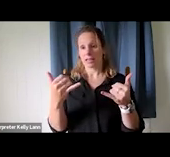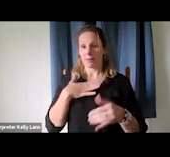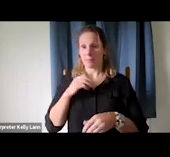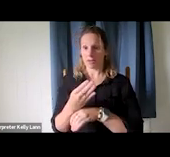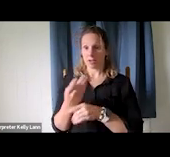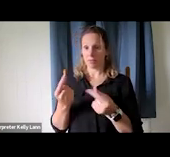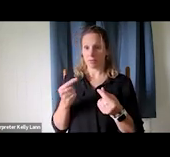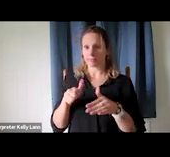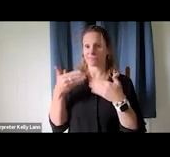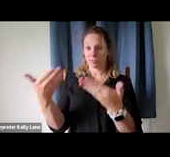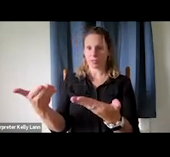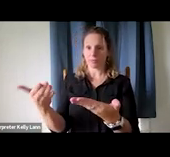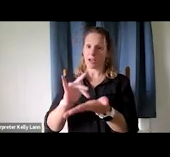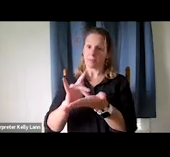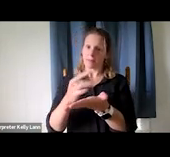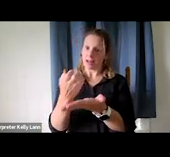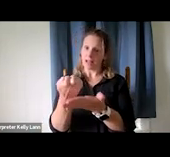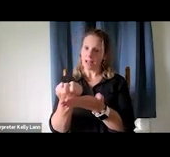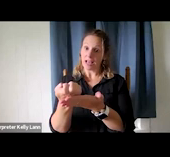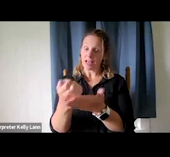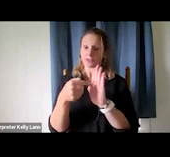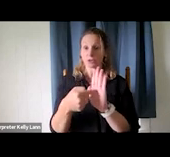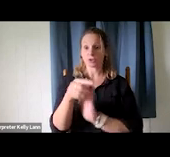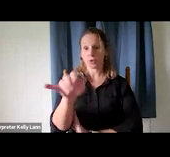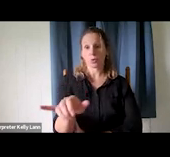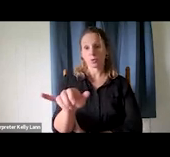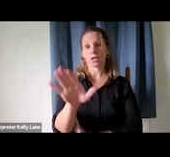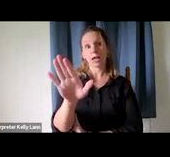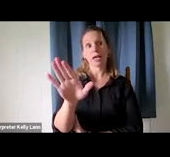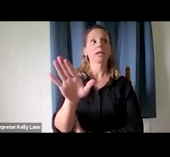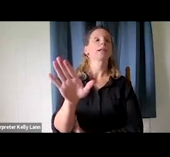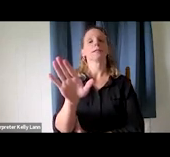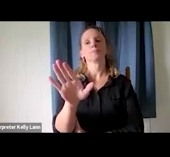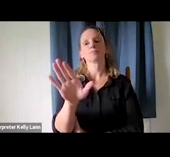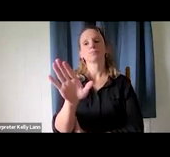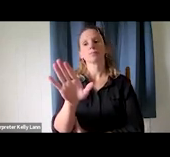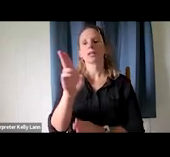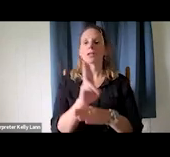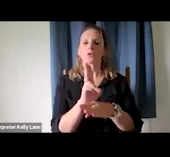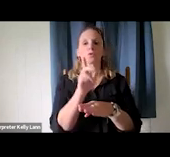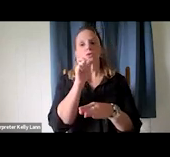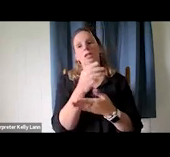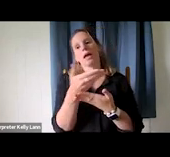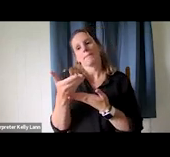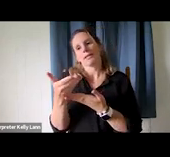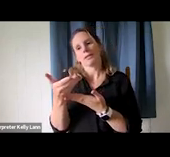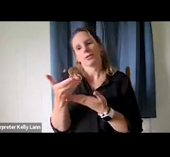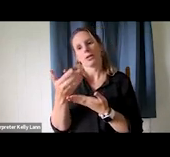de proporcionar pruebas médicas que demuestren que su consumo de sustancias no es material o determinante para su discapacidad.